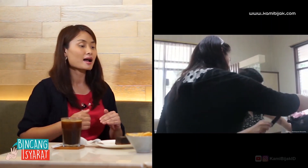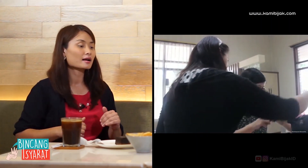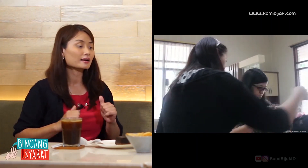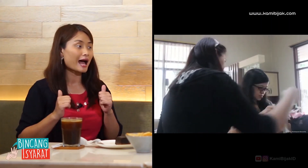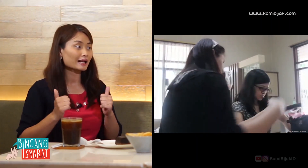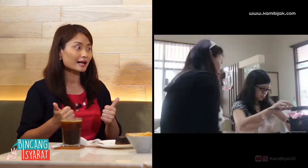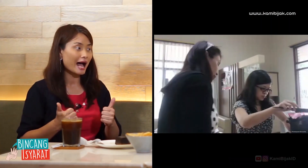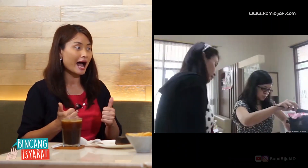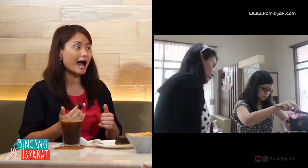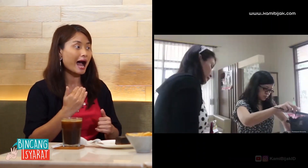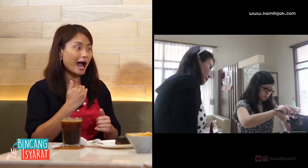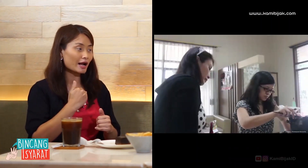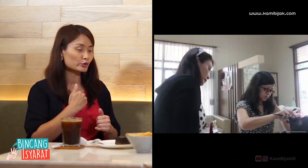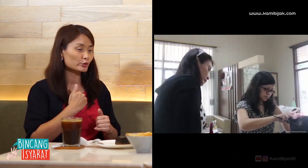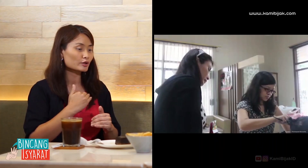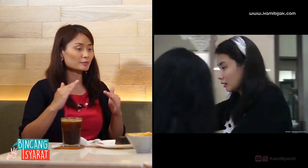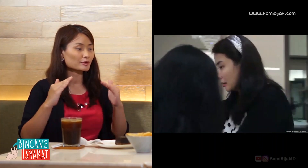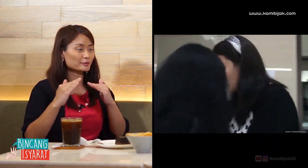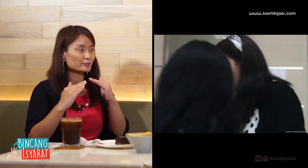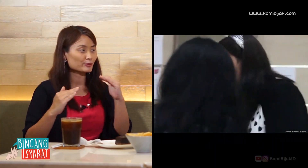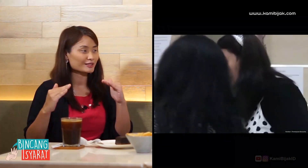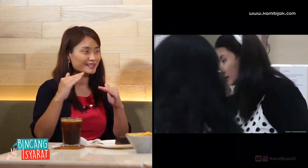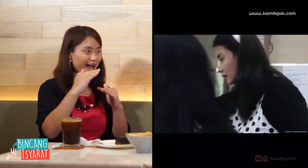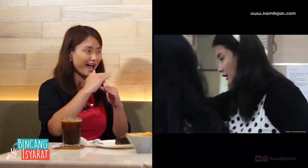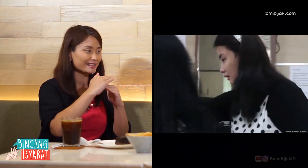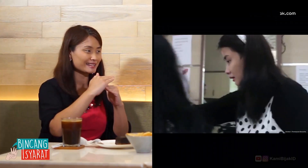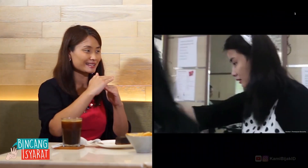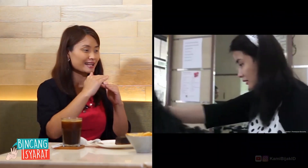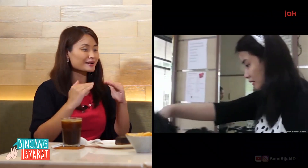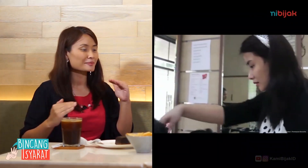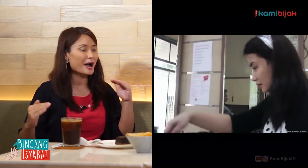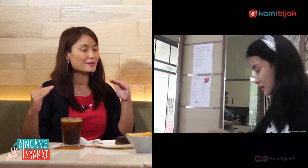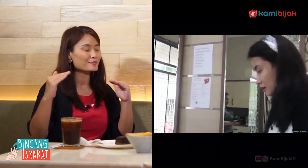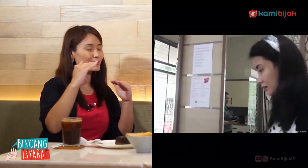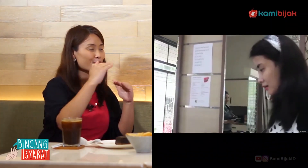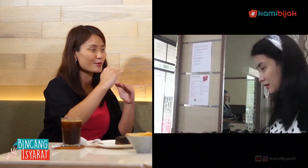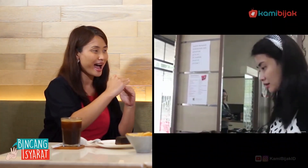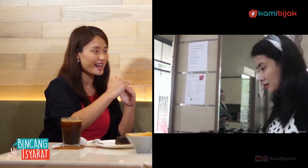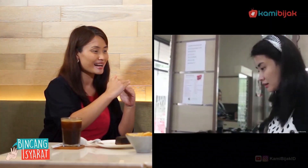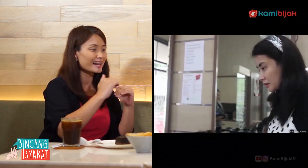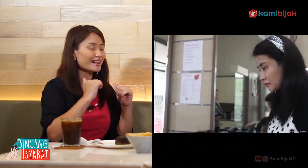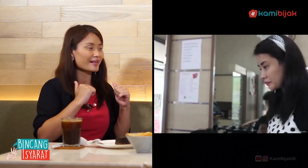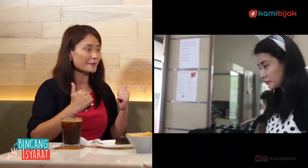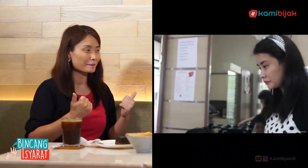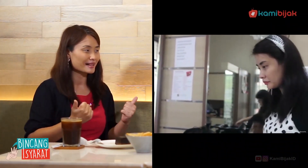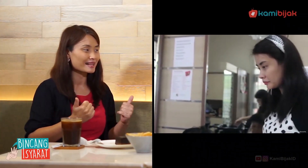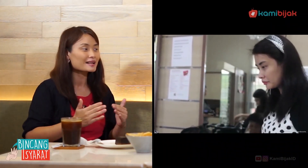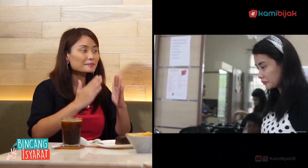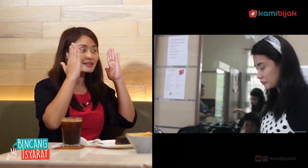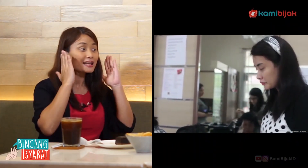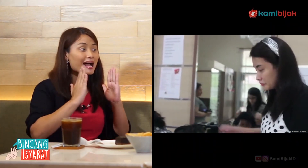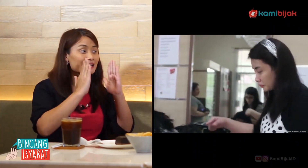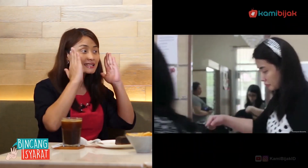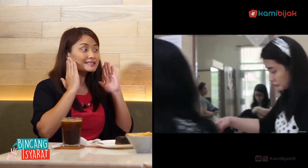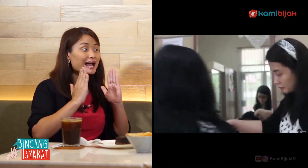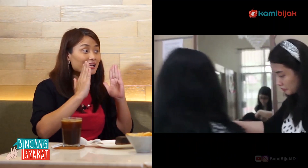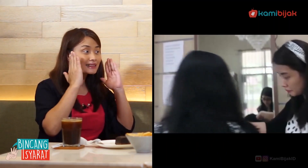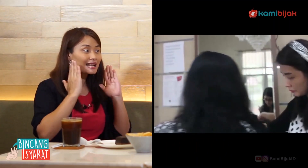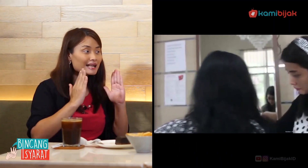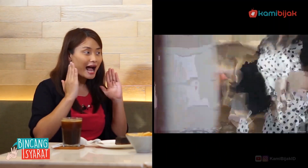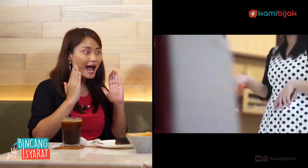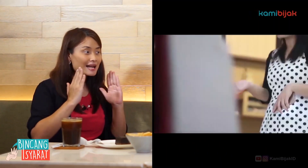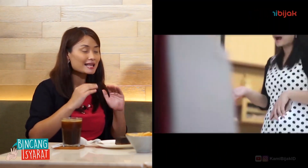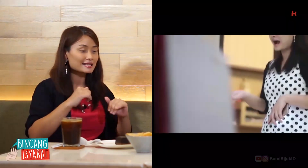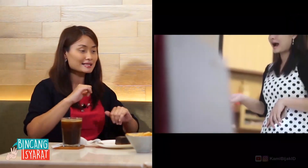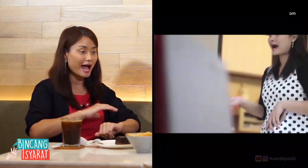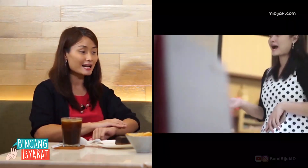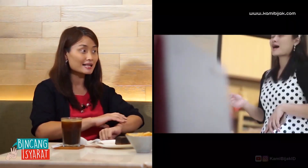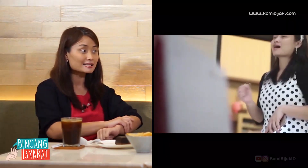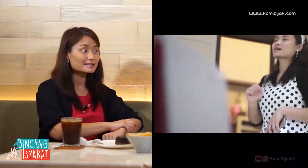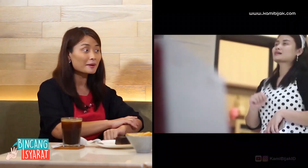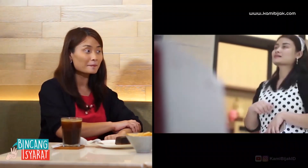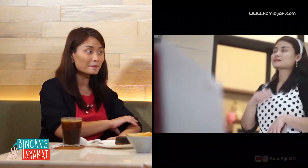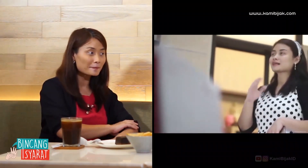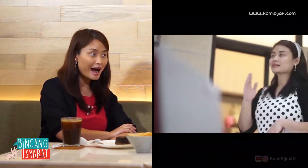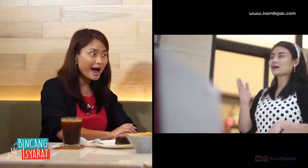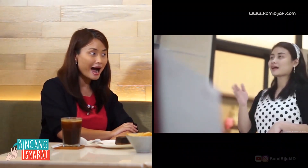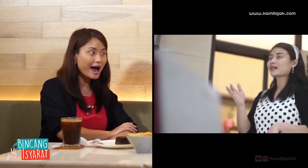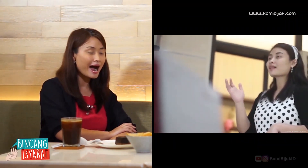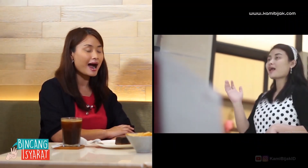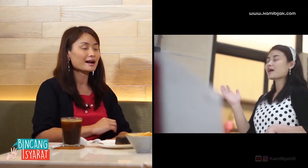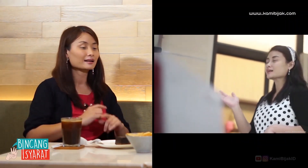karena aku mempunyai kemampuan lebih di bidang kecantikan dan spa.